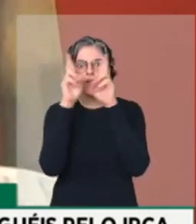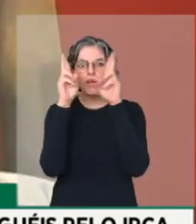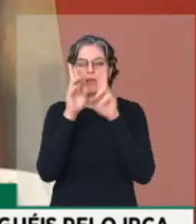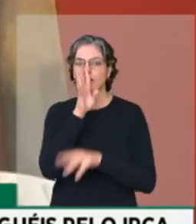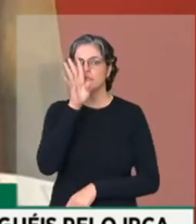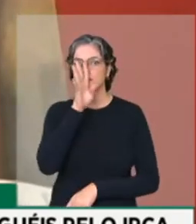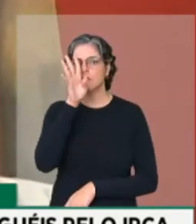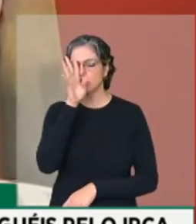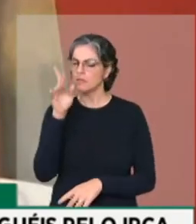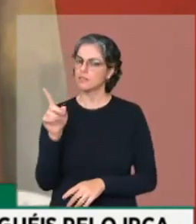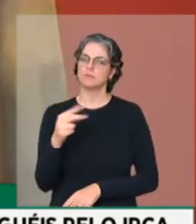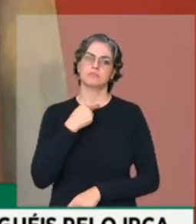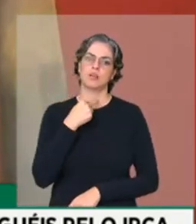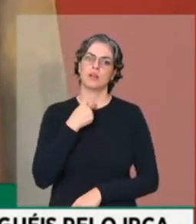QUE O ESTADO REGULAR E INTERVIR A FAVOR DOS MAIS